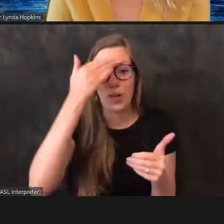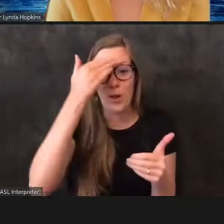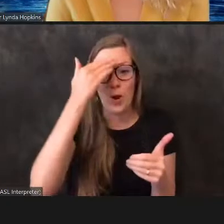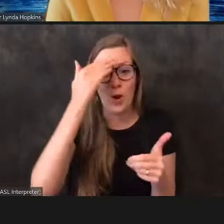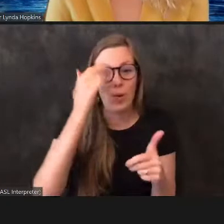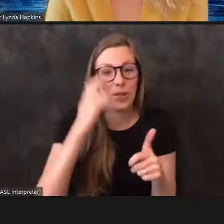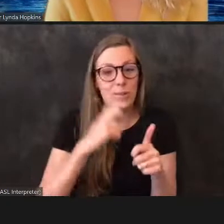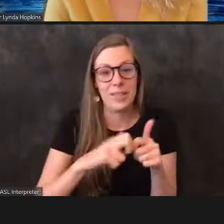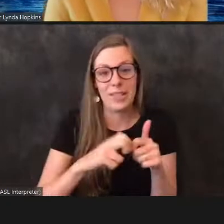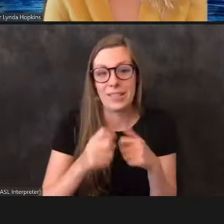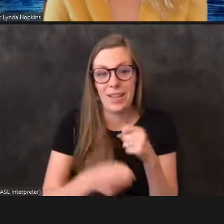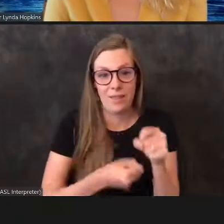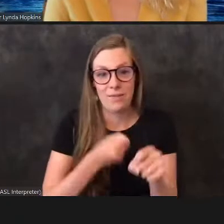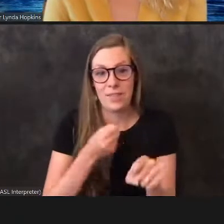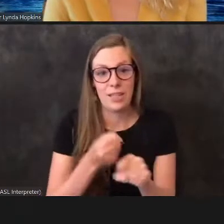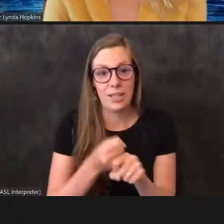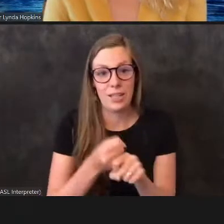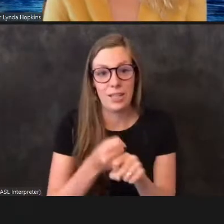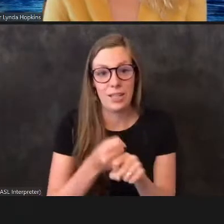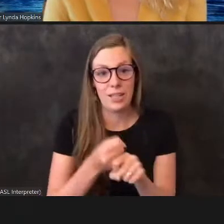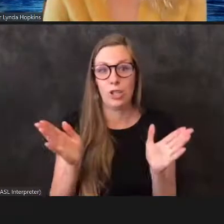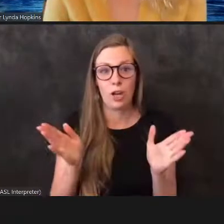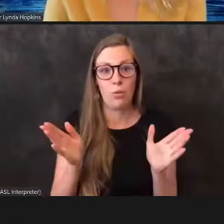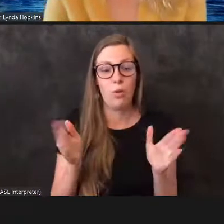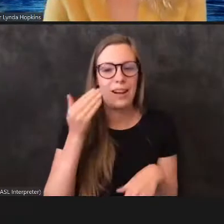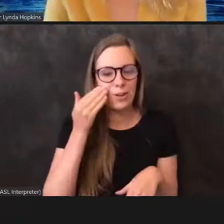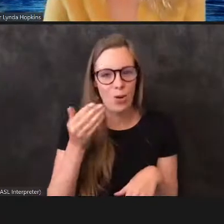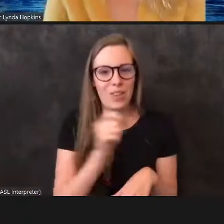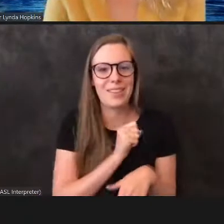Ha sido un duro año alrededor de todo este año